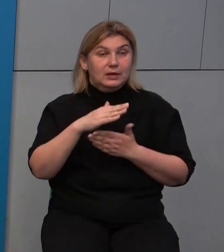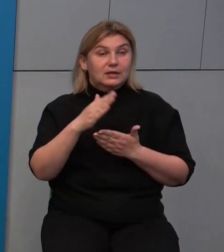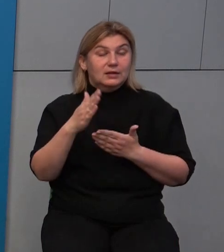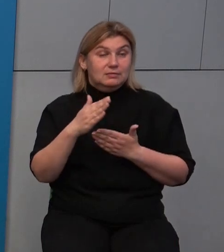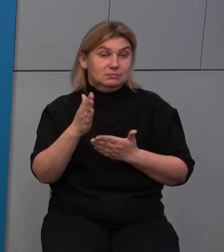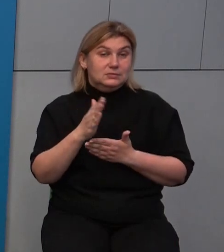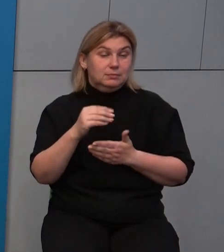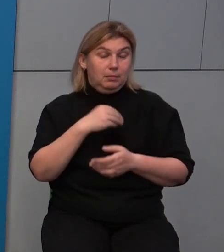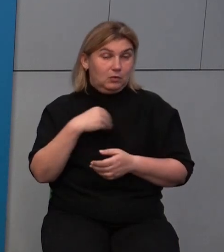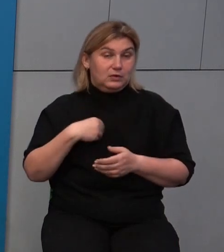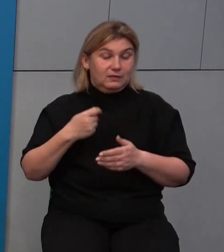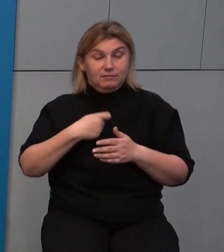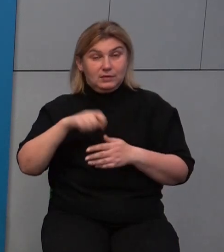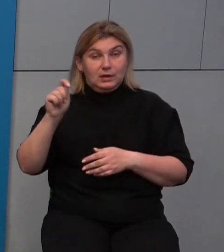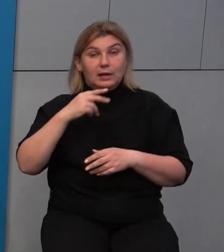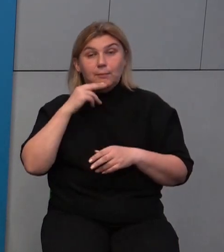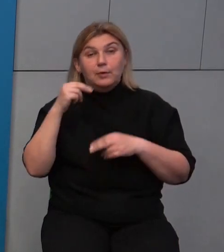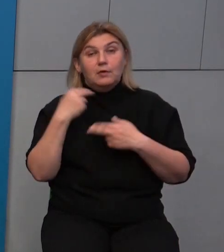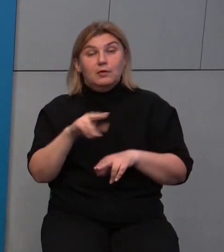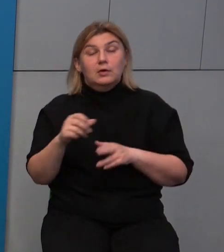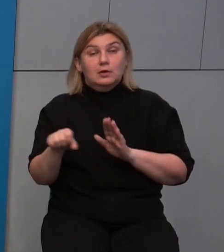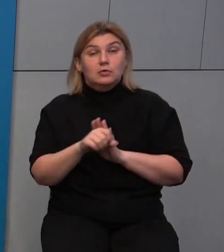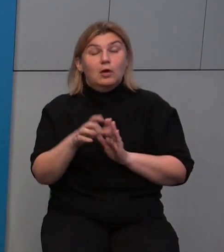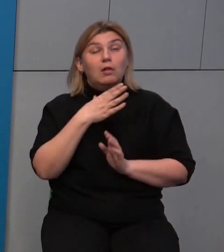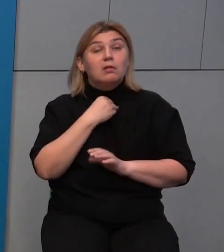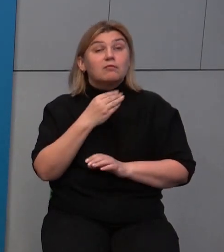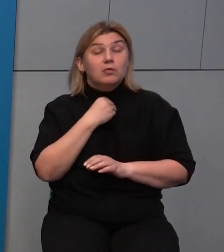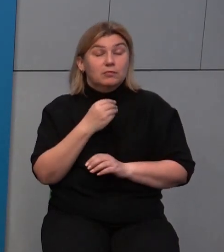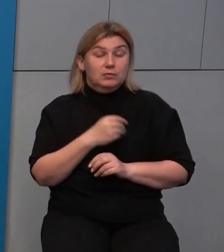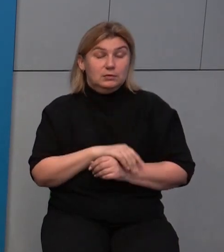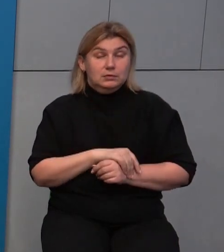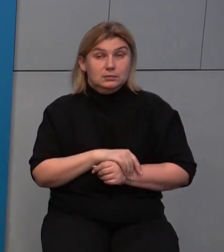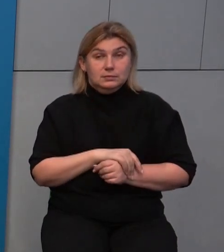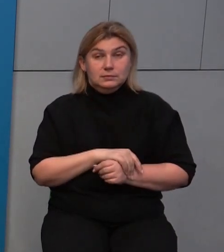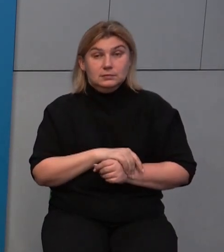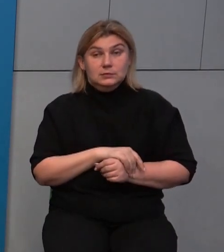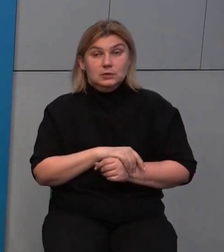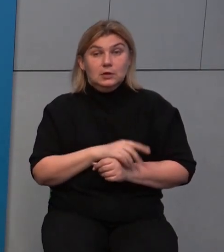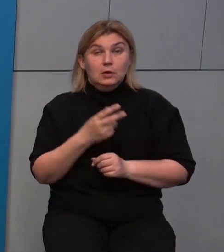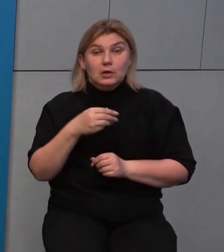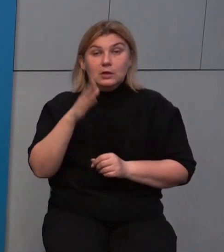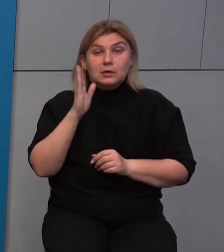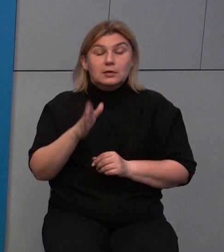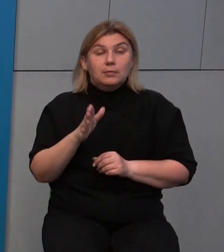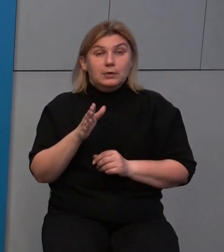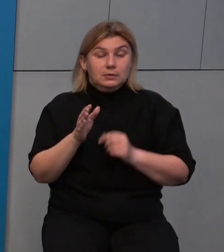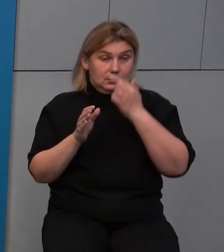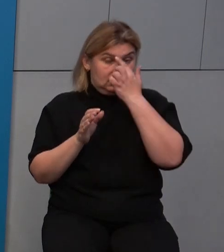Ja bym jeszcze na chwilę wrócił do Lwowa z tego względu, że tutaj nie będziemy może państwa za bardzo też,